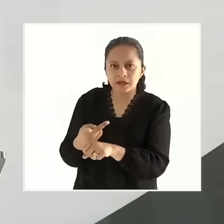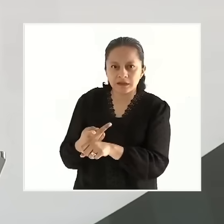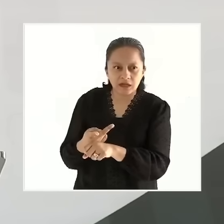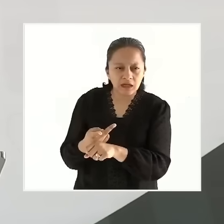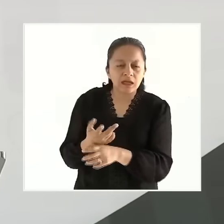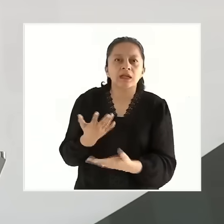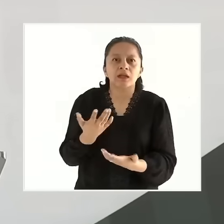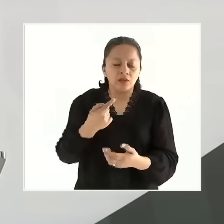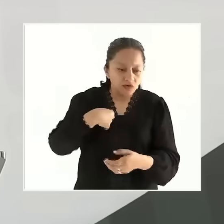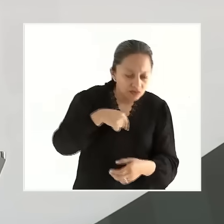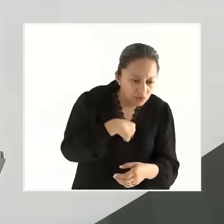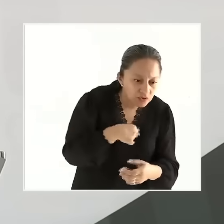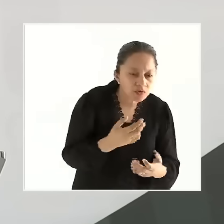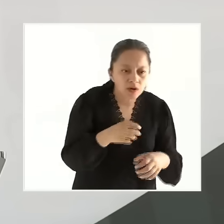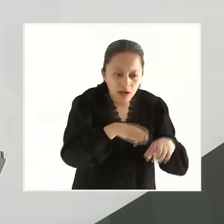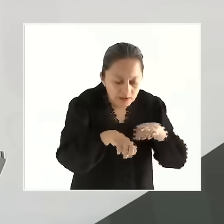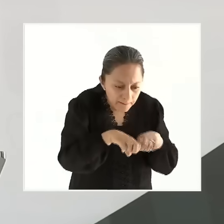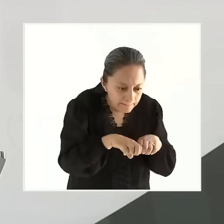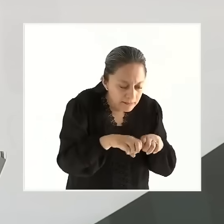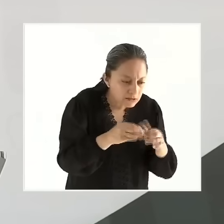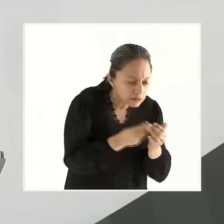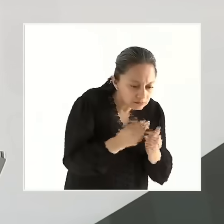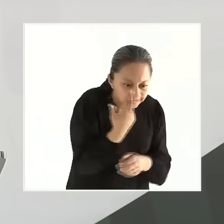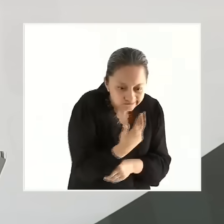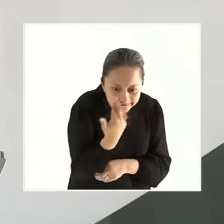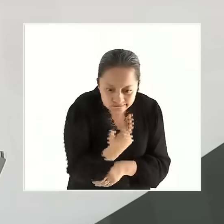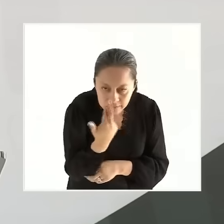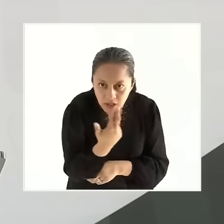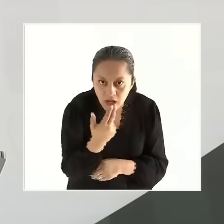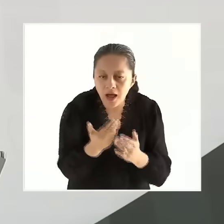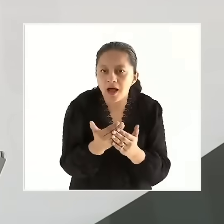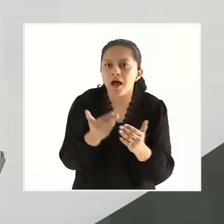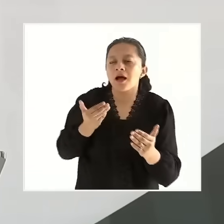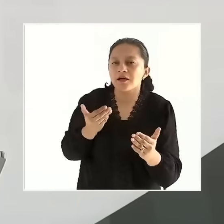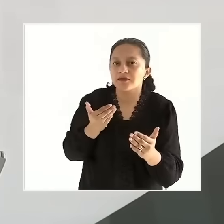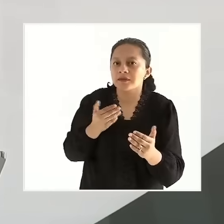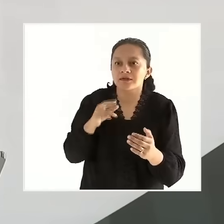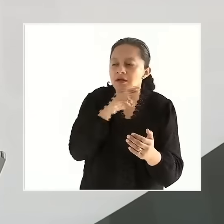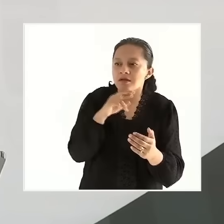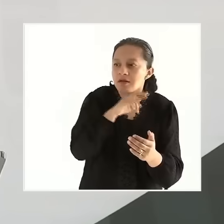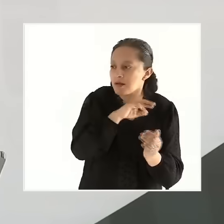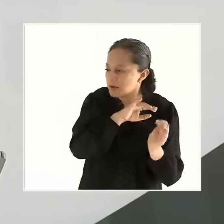los contratos con las empresas privadas antes de iniciar la operación. Aquí no,